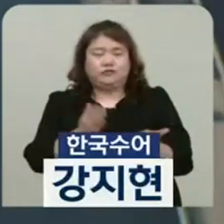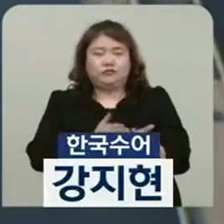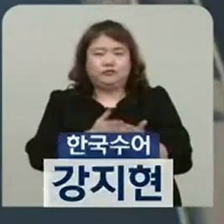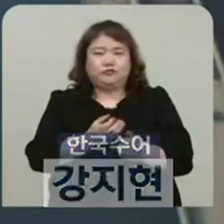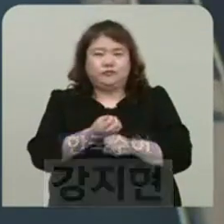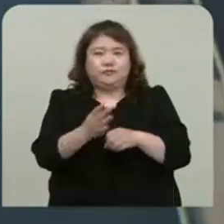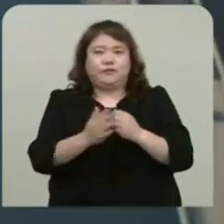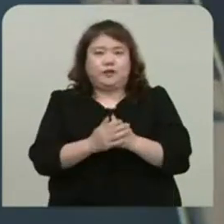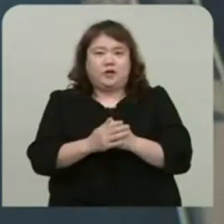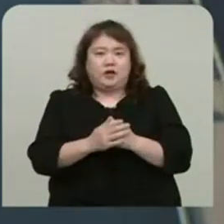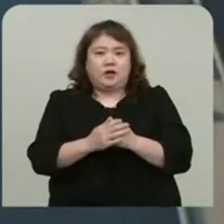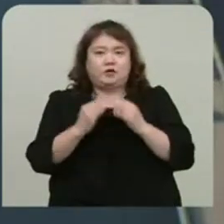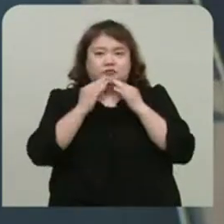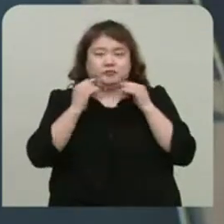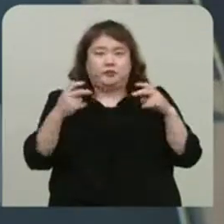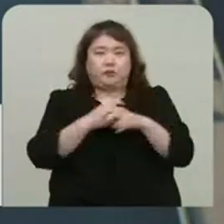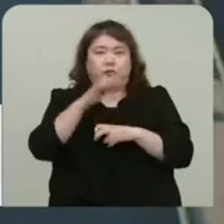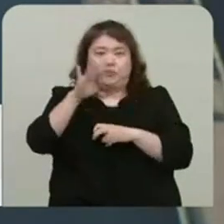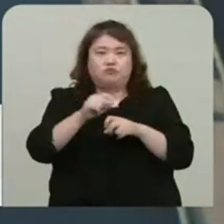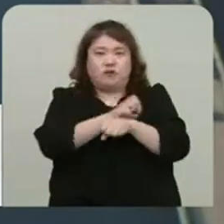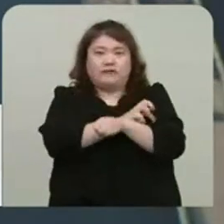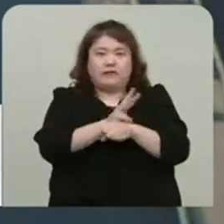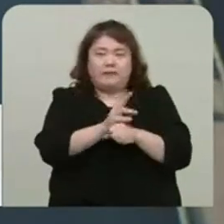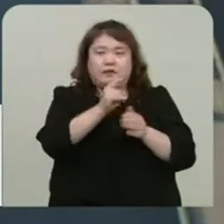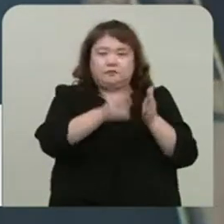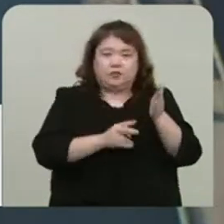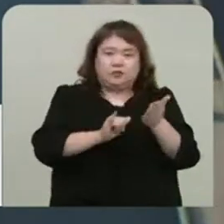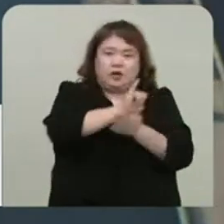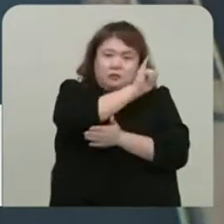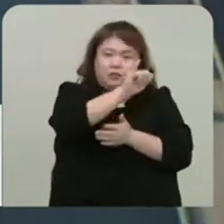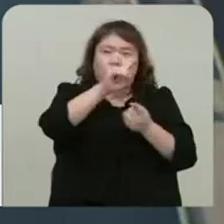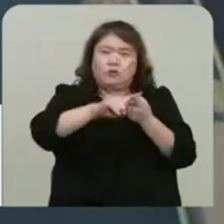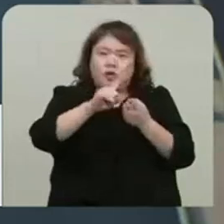국토교통부가 새만금 기반시설 조성 사업의 적정성을 다시 따져